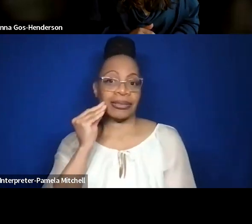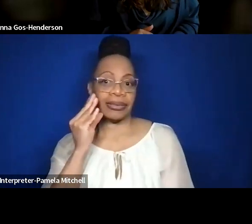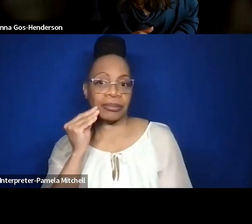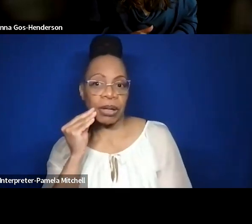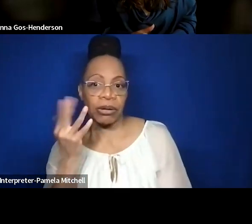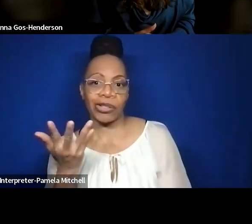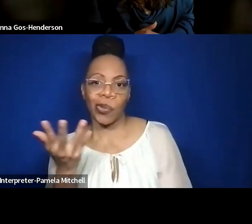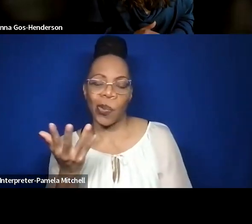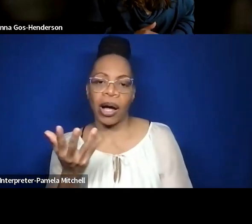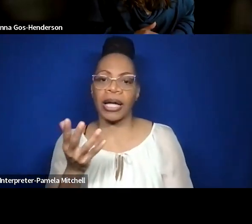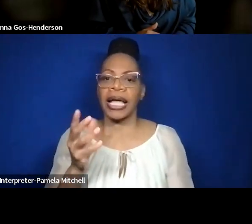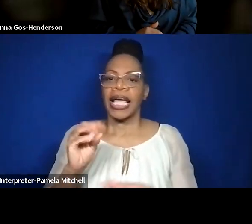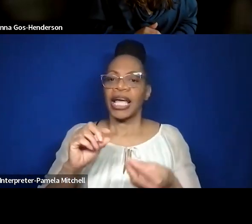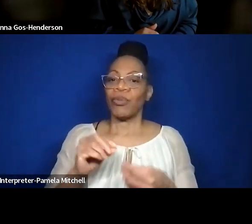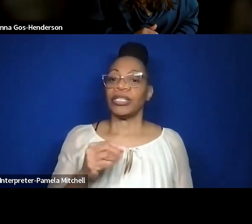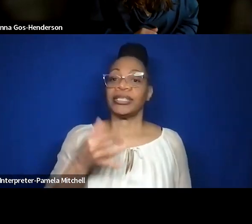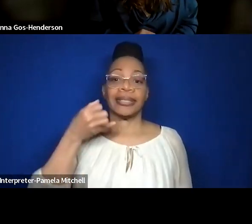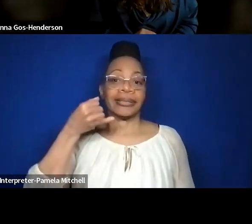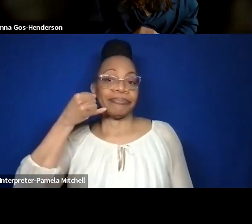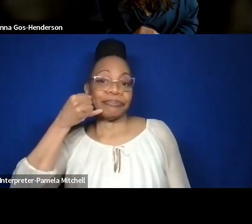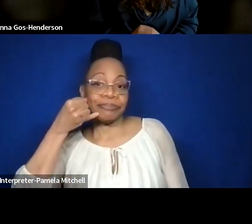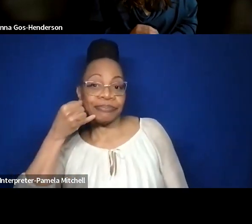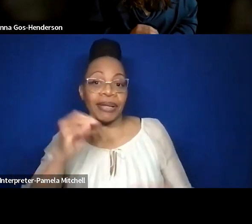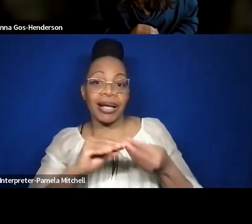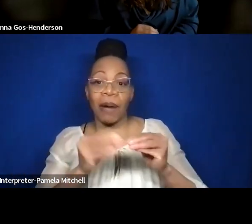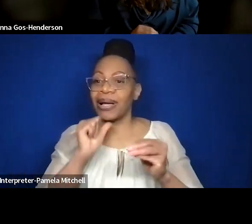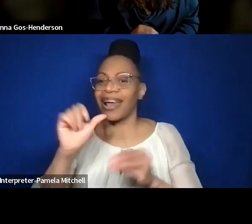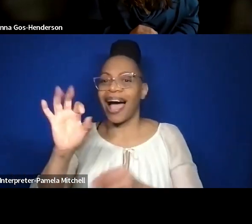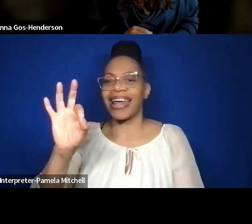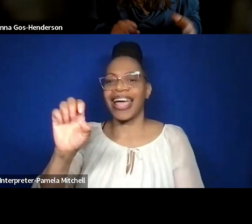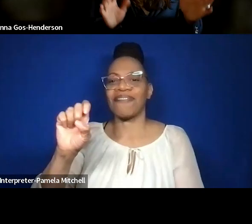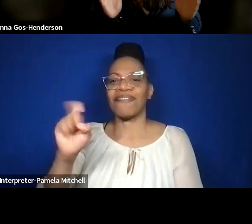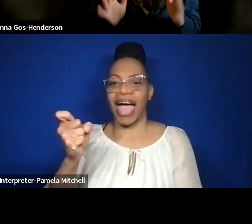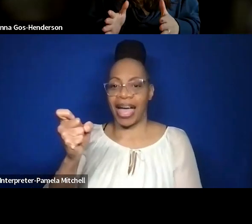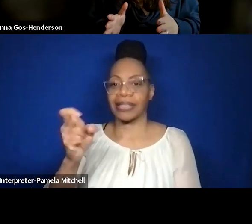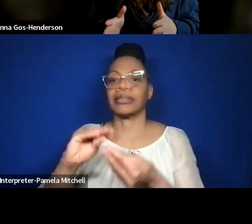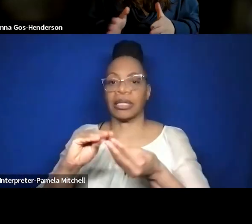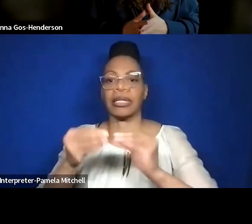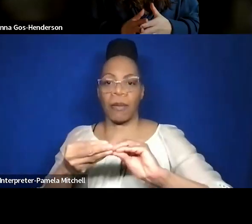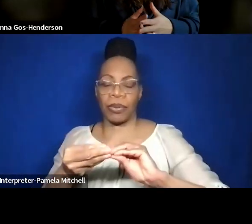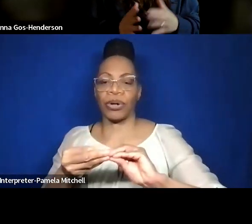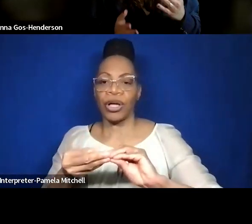termina siendo un número de teléfono en lugar de una línea de fax. Y de esa manera, lo tienes en línea,